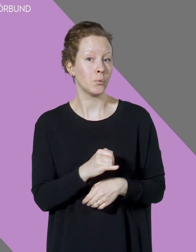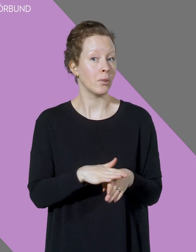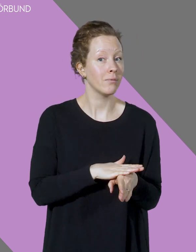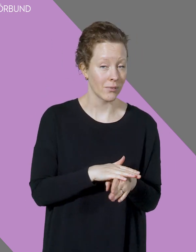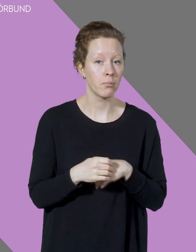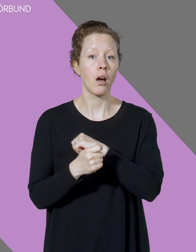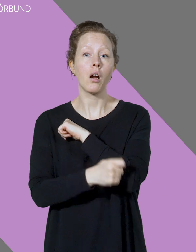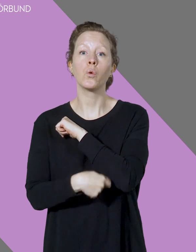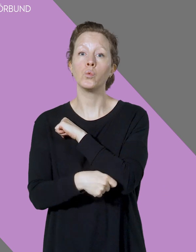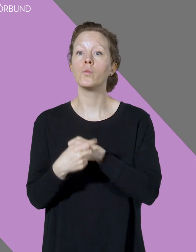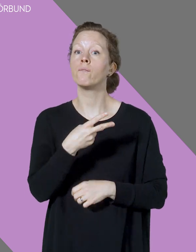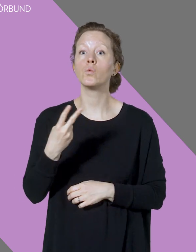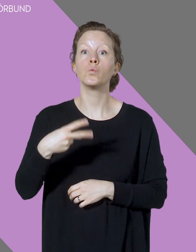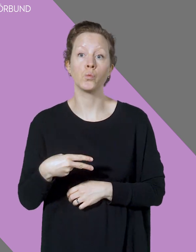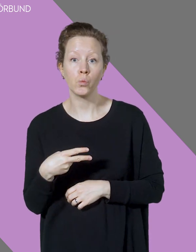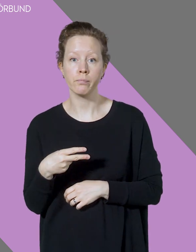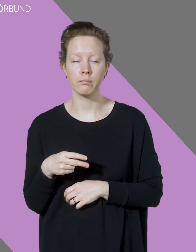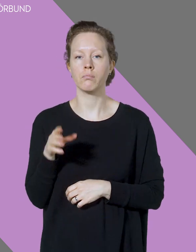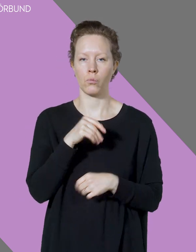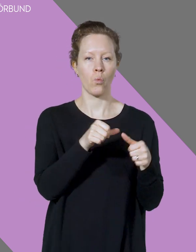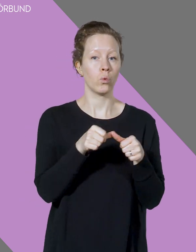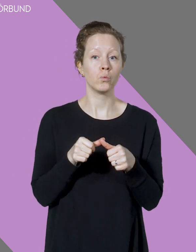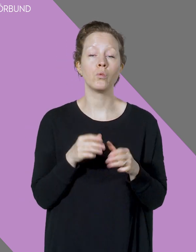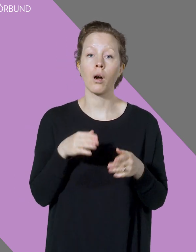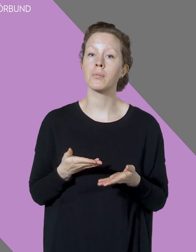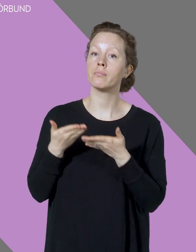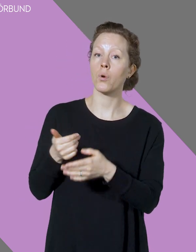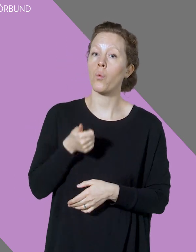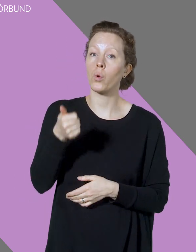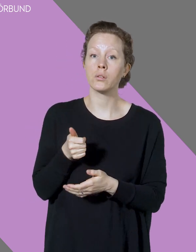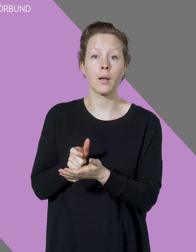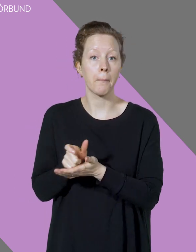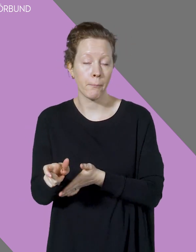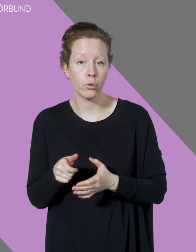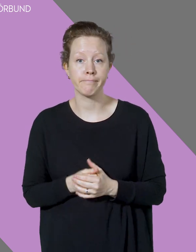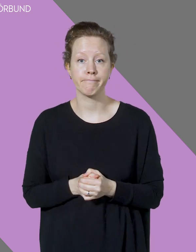sexuellt utnyttjande i organisationernas egen årsrapport som lämnats i augusti 2020.